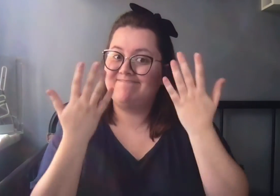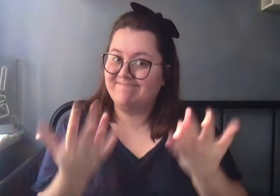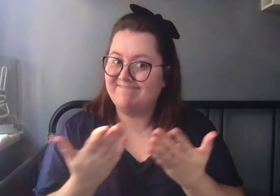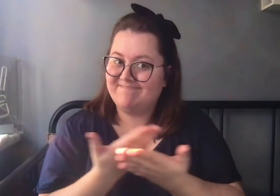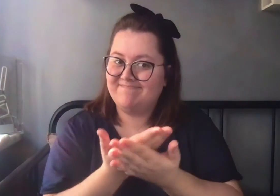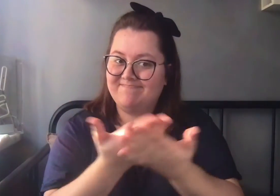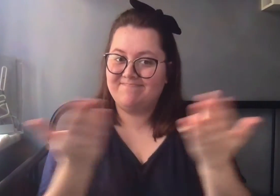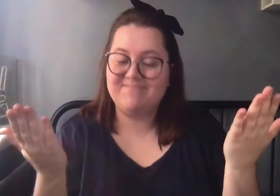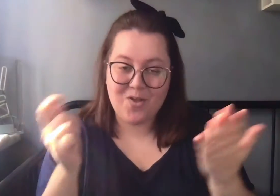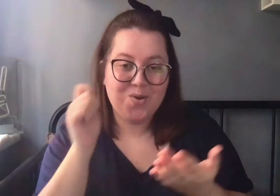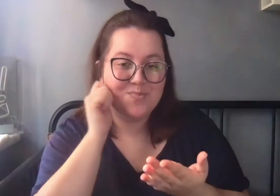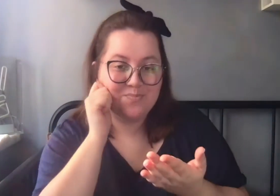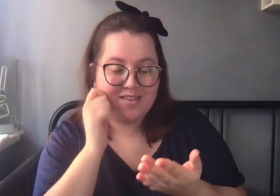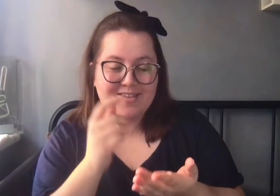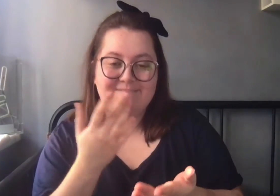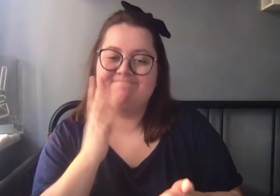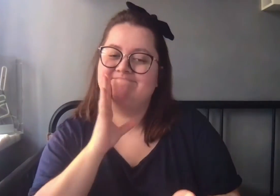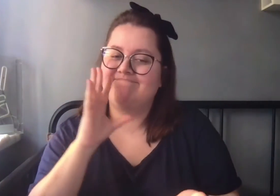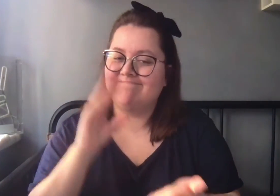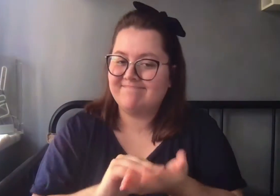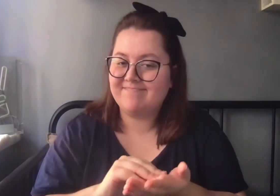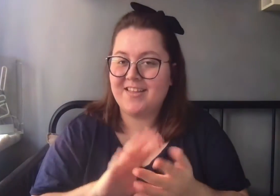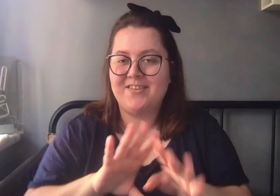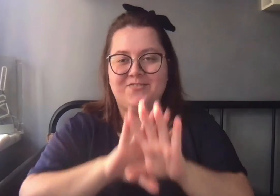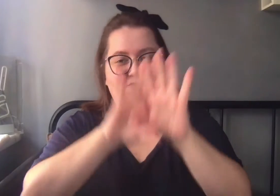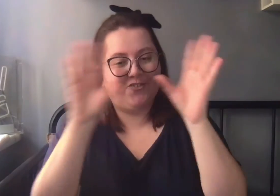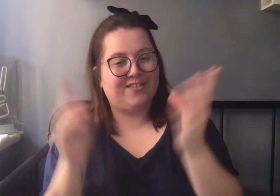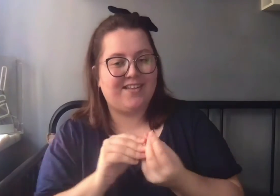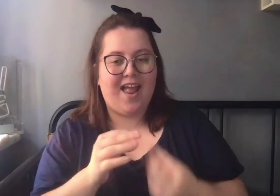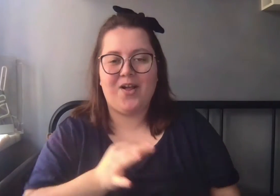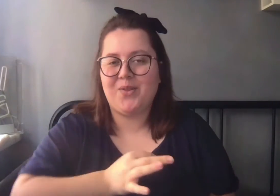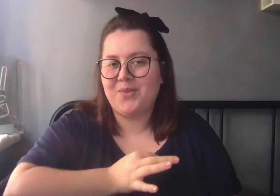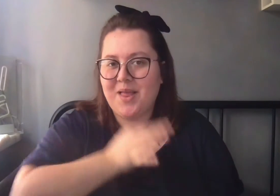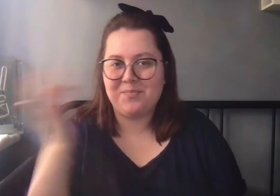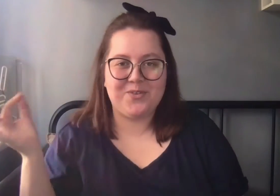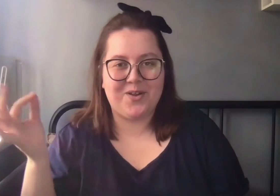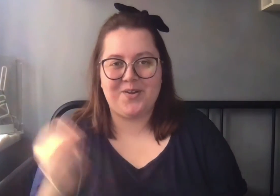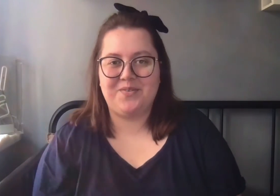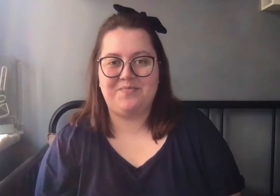Zatem, kobiety jeszcze raz wszystkiego najlepszego!